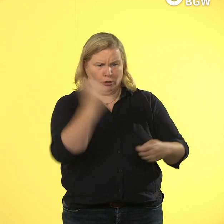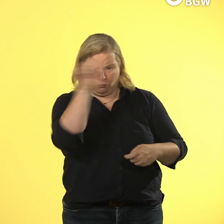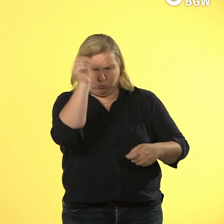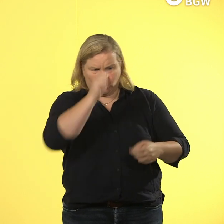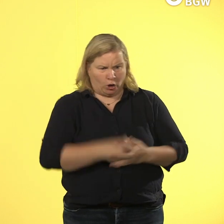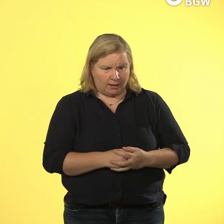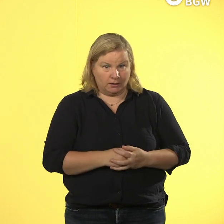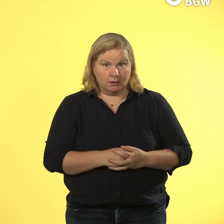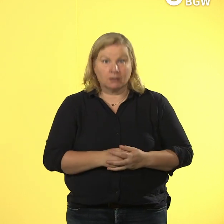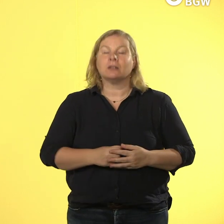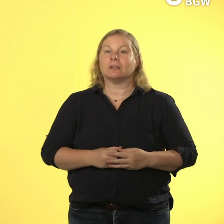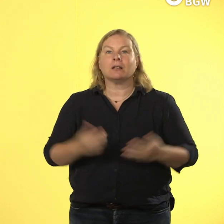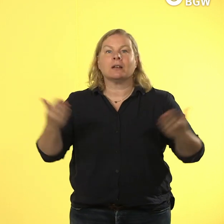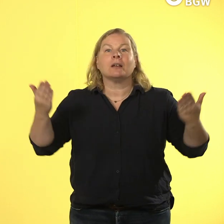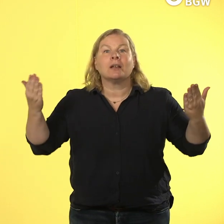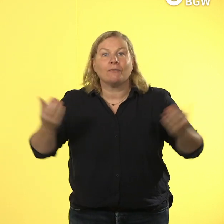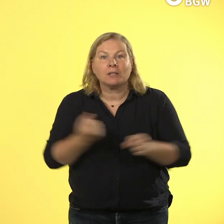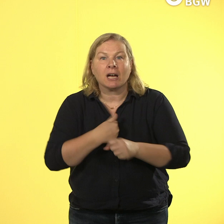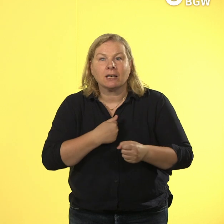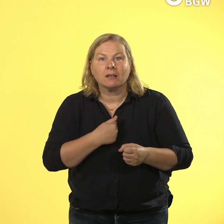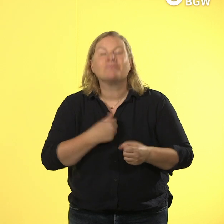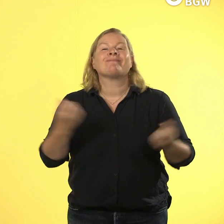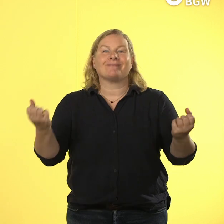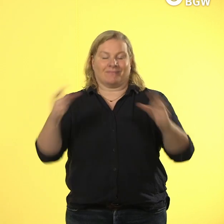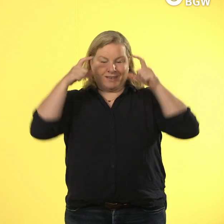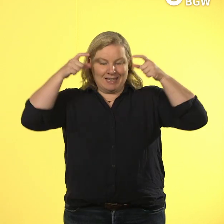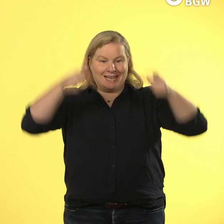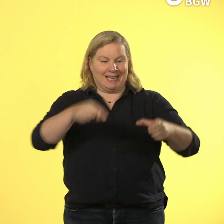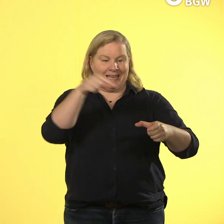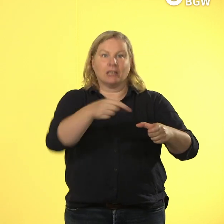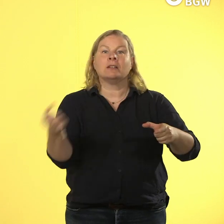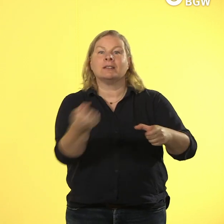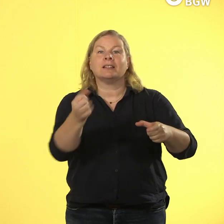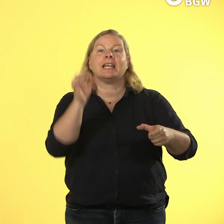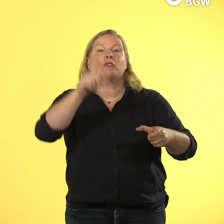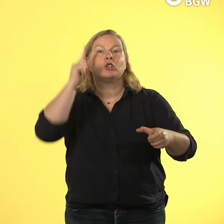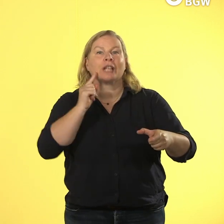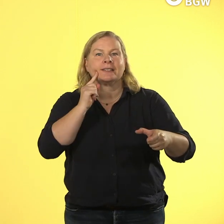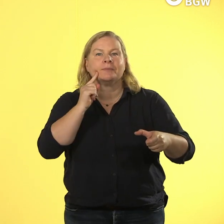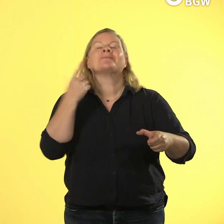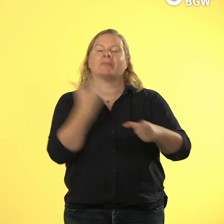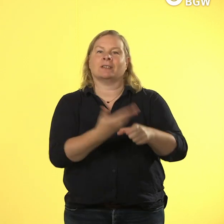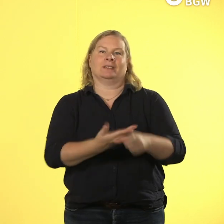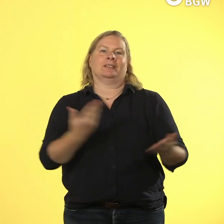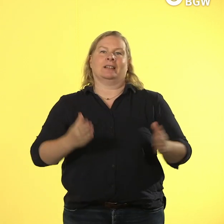Das nennt man voraktiviert. Jetzt komme ich zur Dienstbesprechung. Ich bin voll mit Cortisol, mit Stresshormonen.